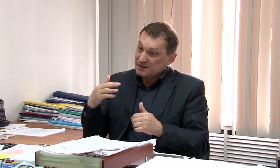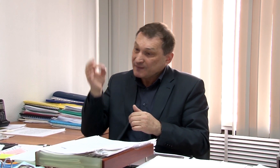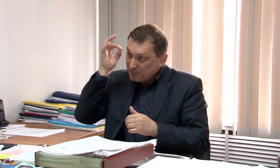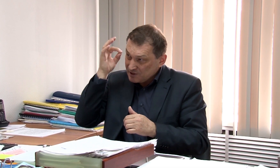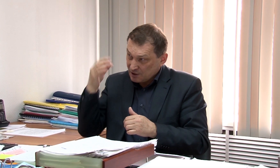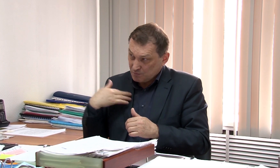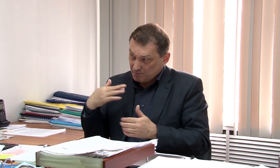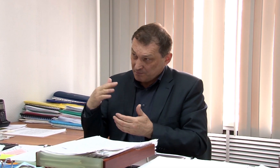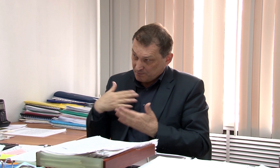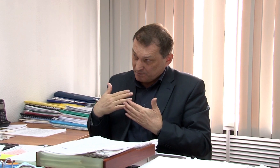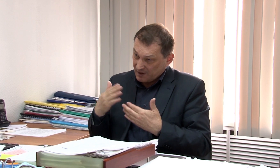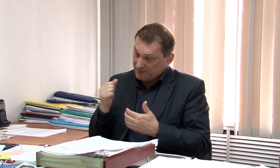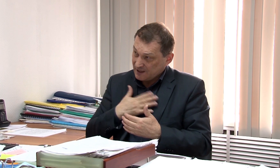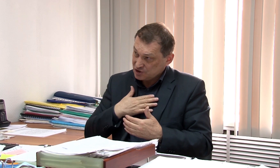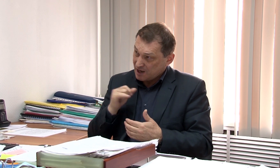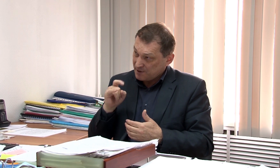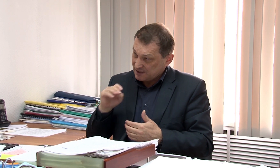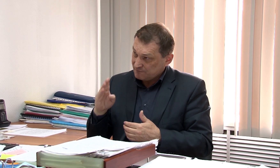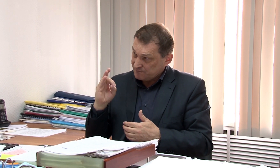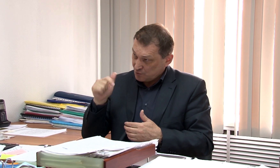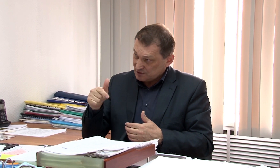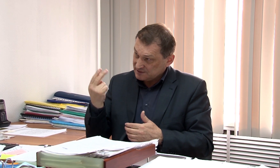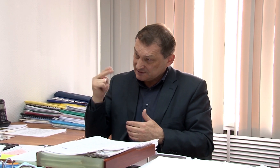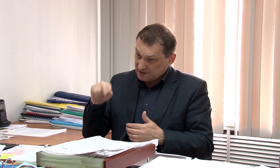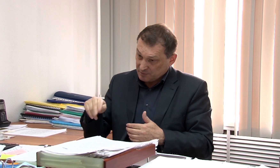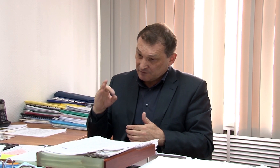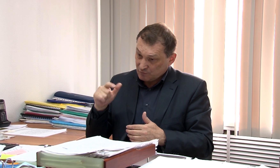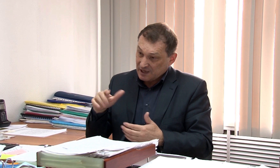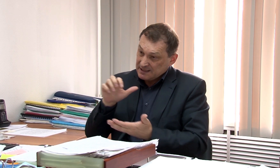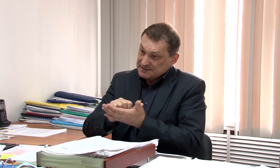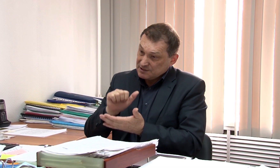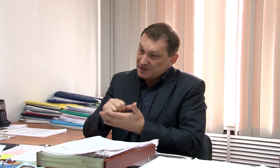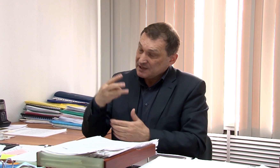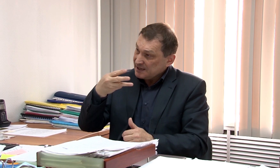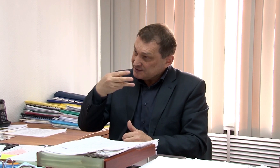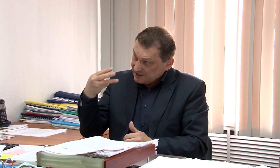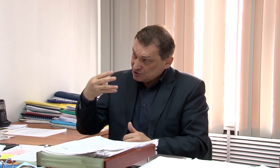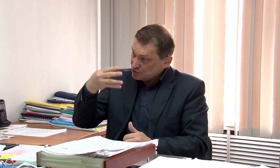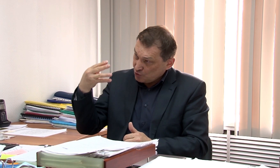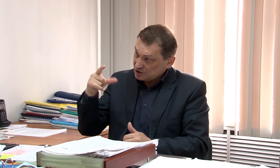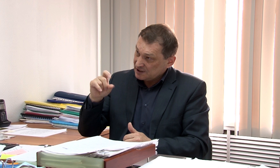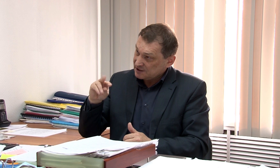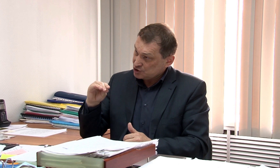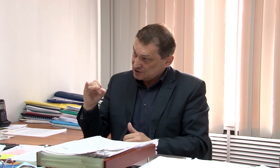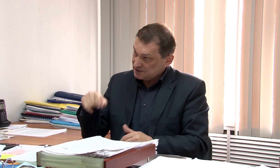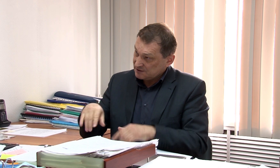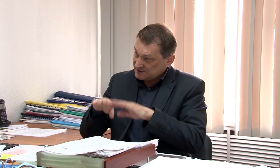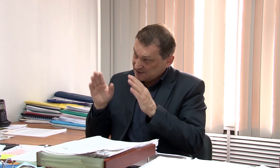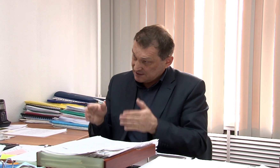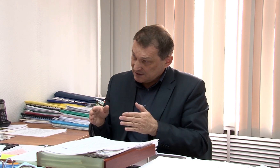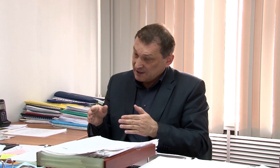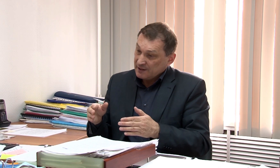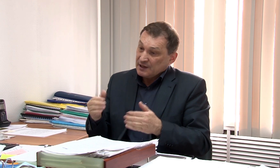Напоминаю, что наш воговский аппарат занимает третий и четвёртый этажи этого здания.